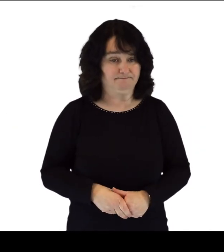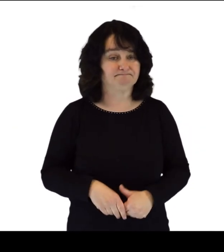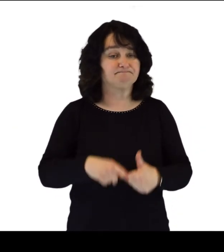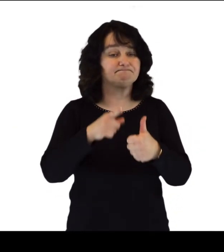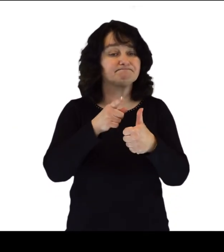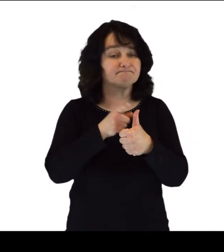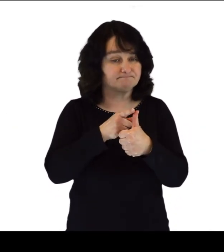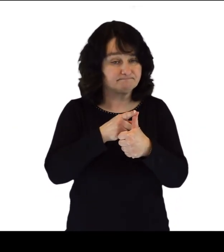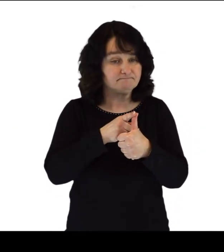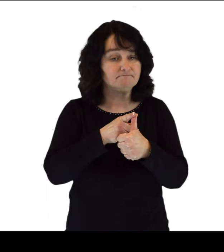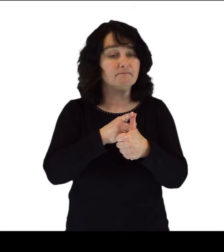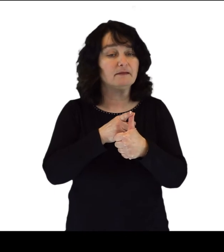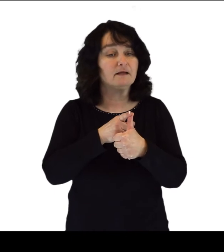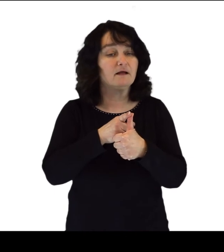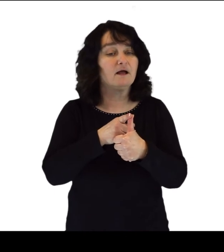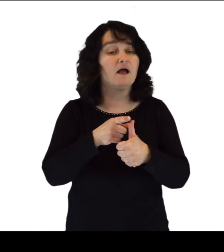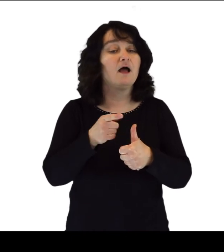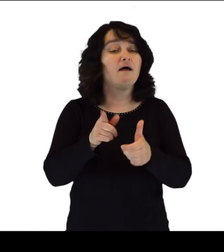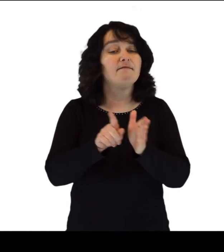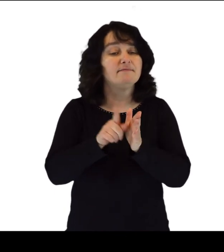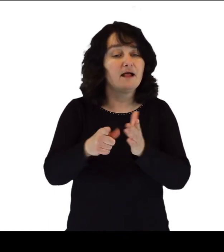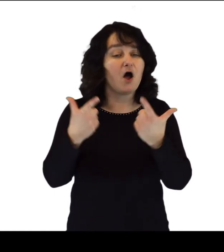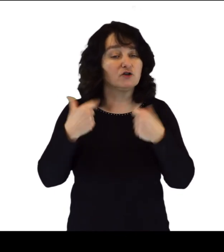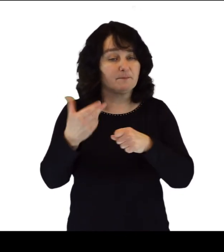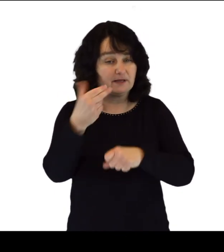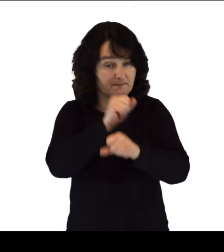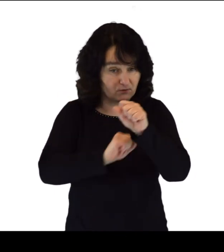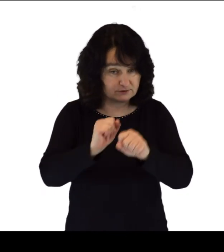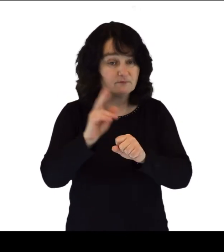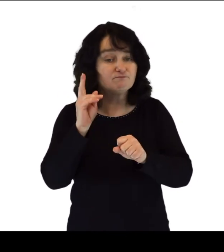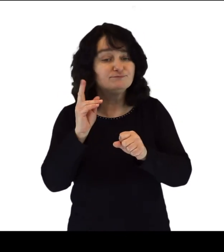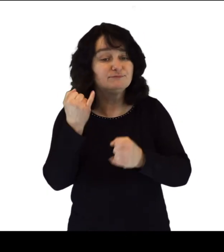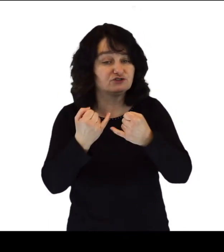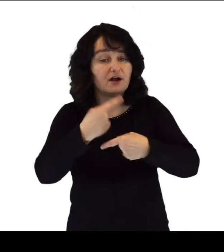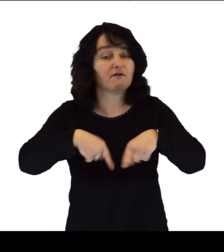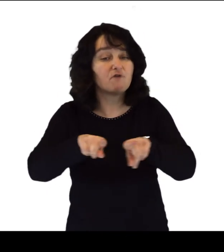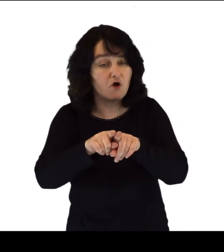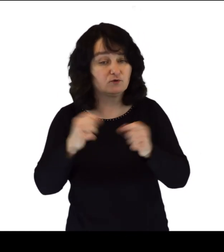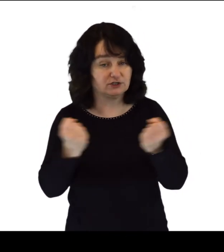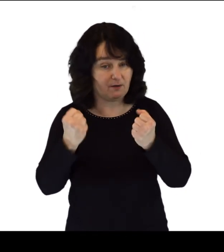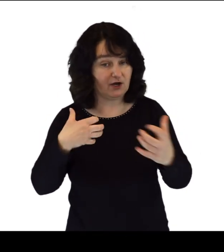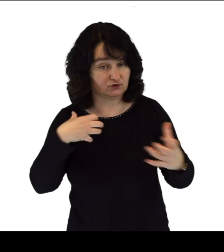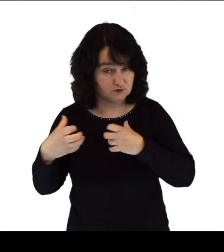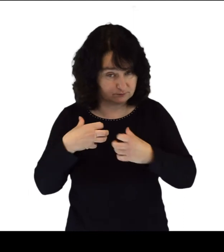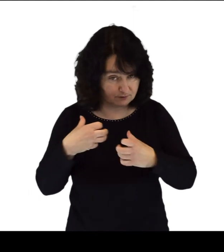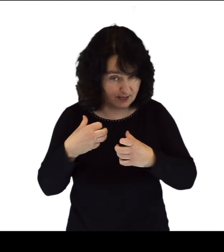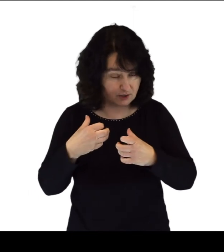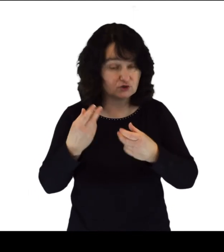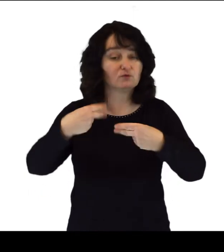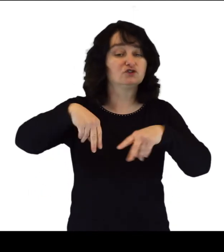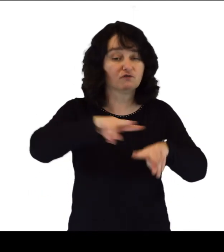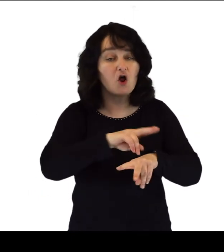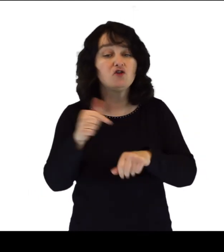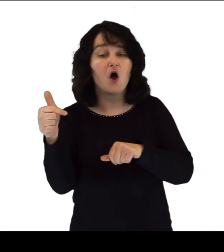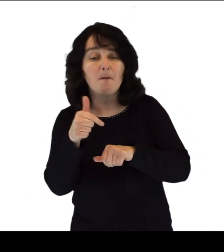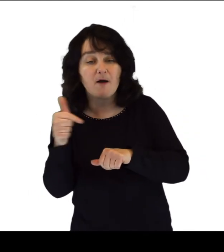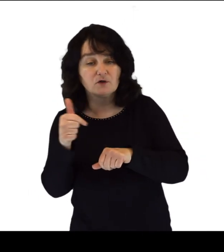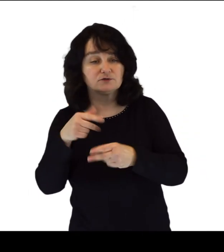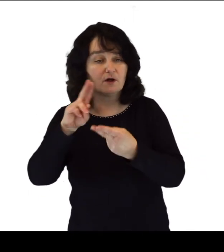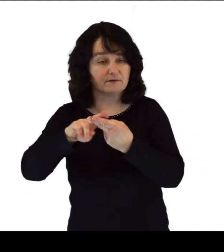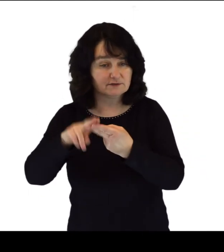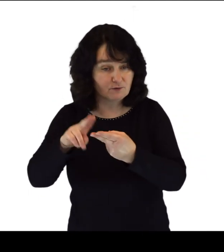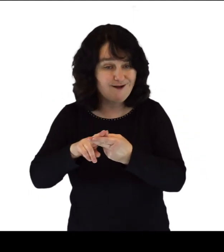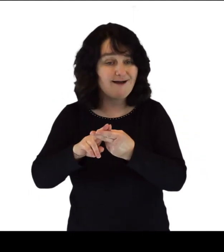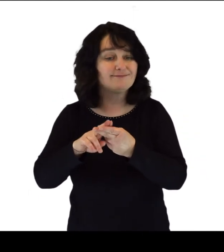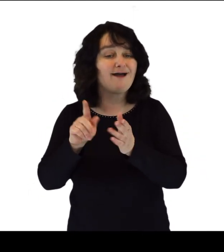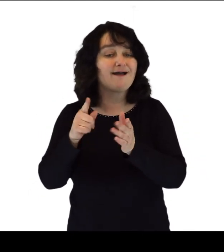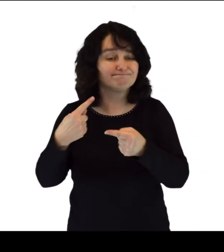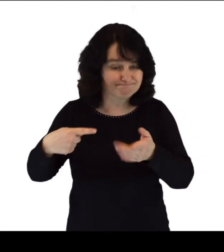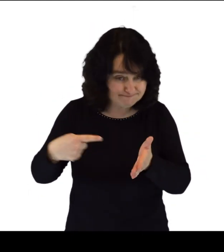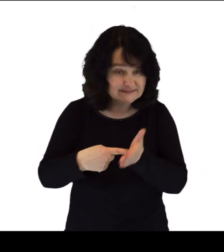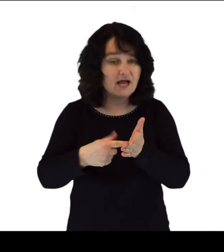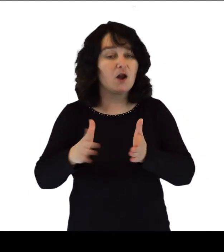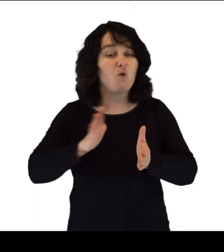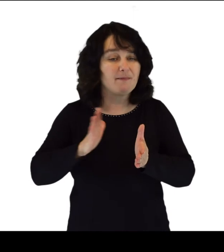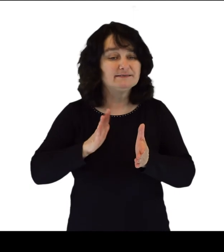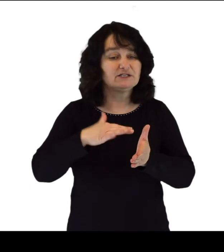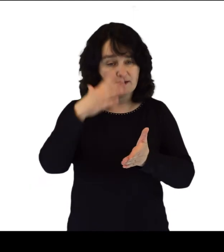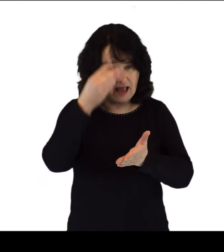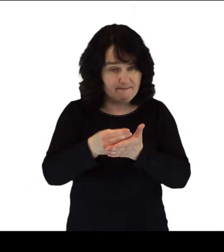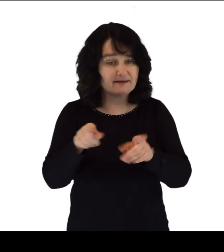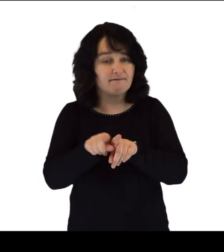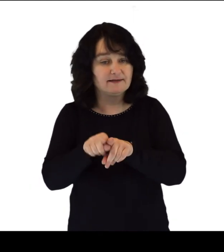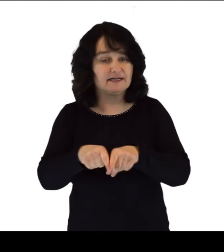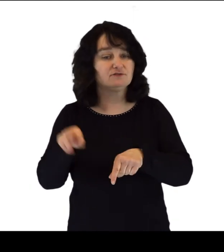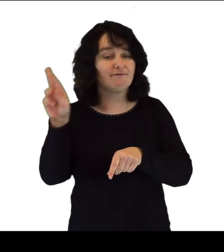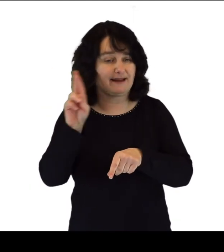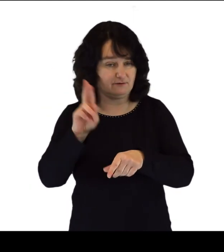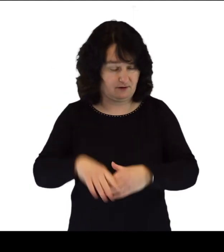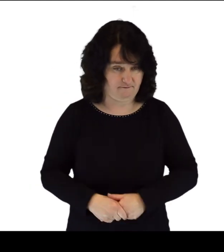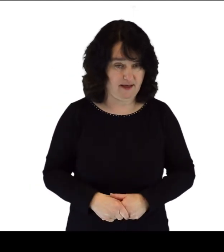osobie niepełnosprawnej wykonującej działalność gospodarczą - obowiązkowe składki na ubezpieczenia emerytalne i rentowe,